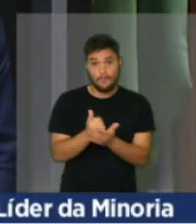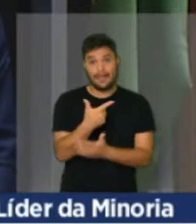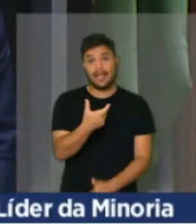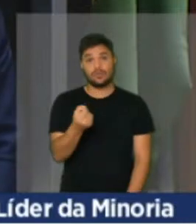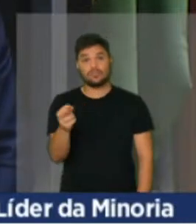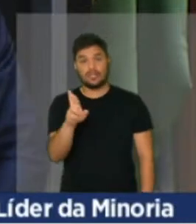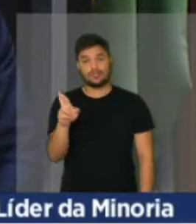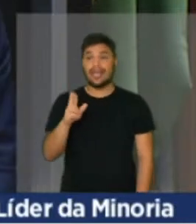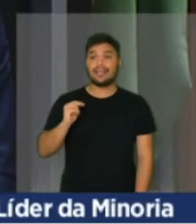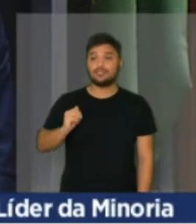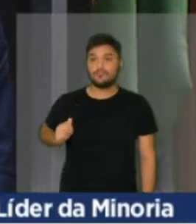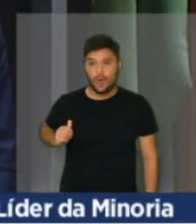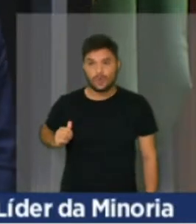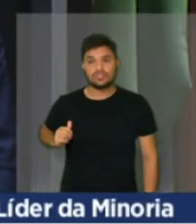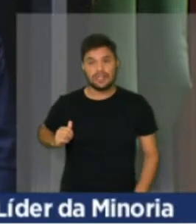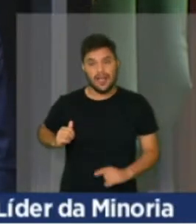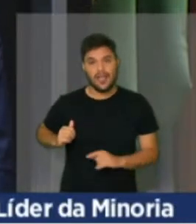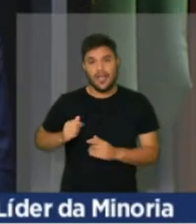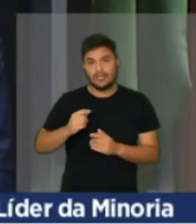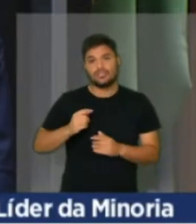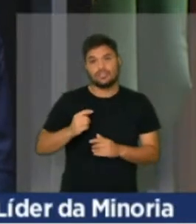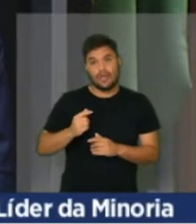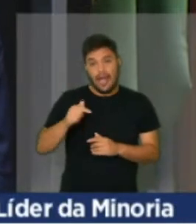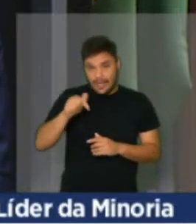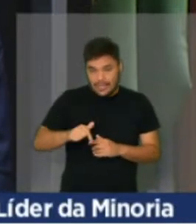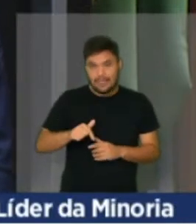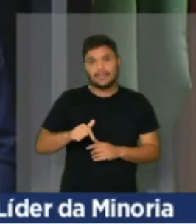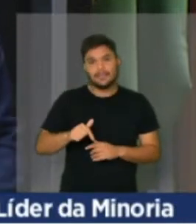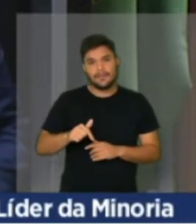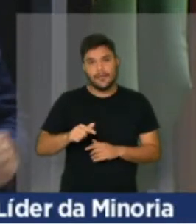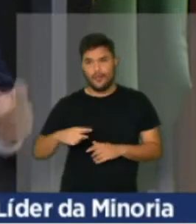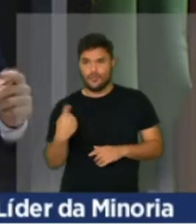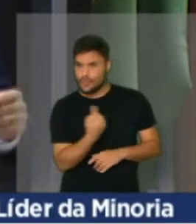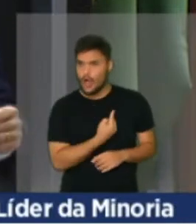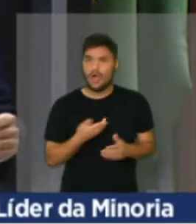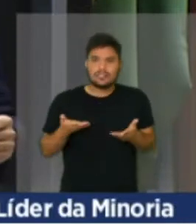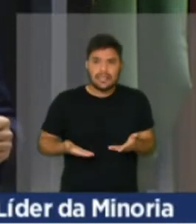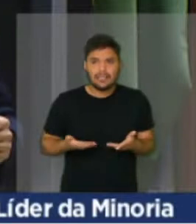NESTE PLENÁRIO. FOMOS NÓS AQUI QUE LEVAMOS PARA 600. A DEPENDER DO PAULO GUEDES, SERIA 200. PARA QUE GANHASSE